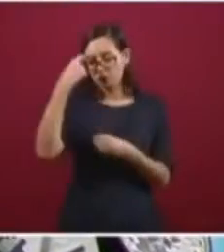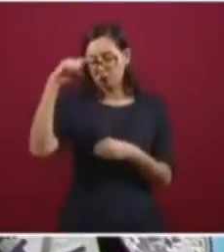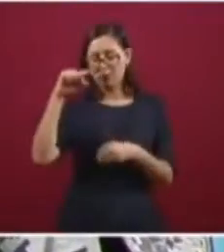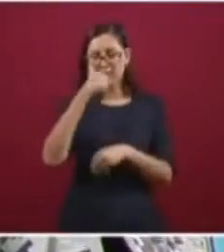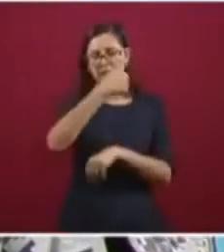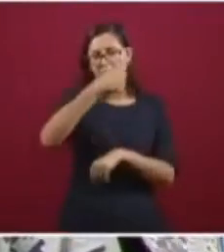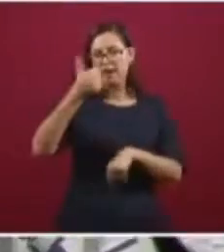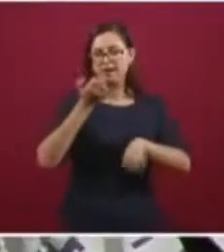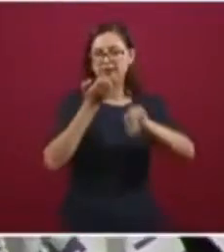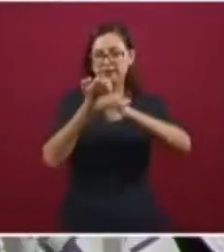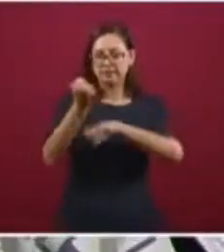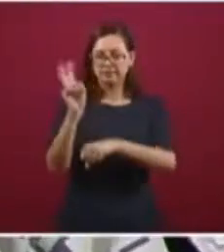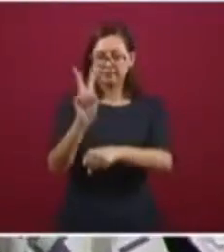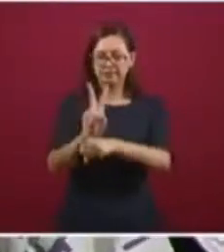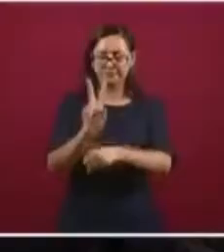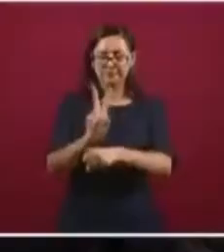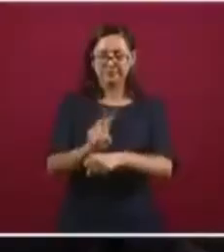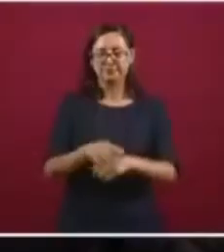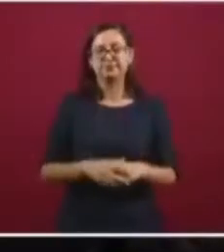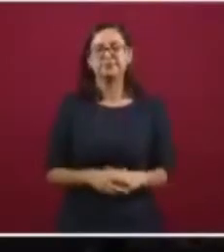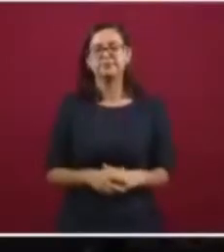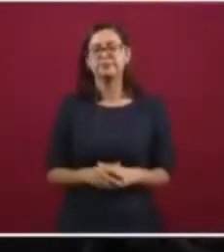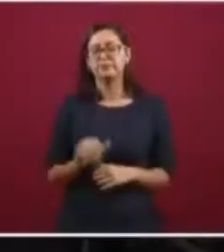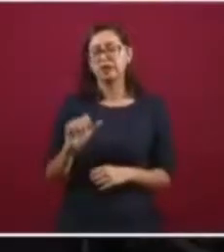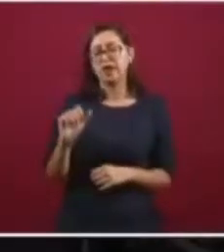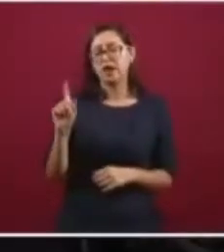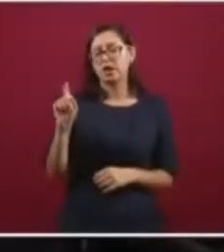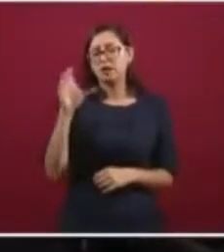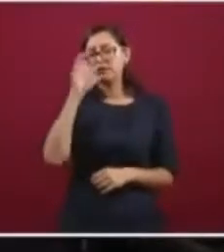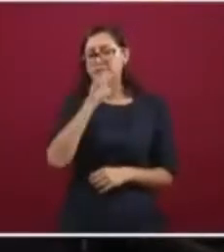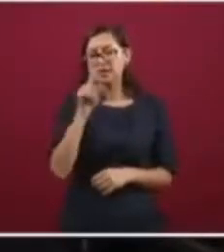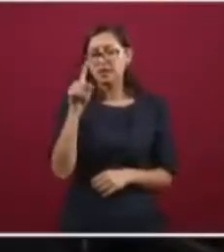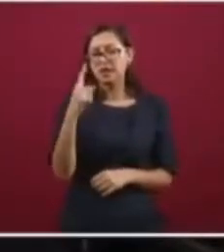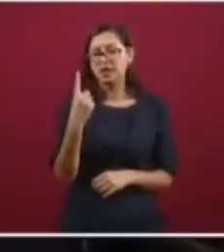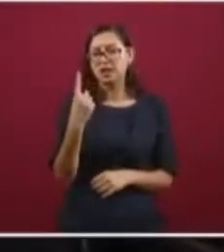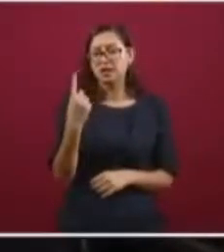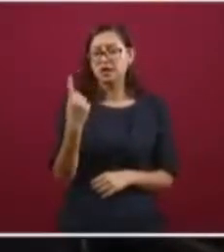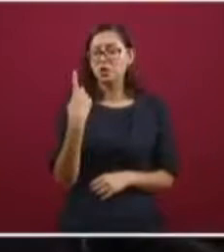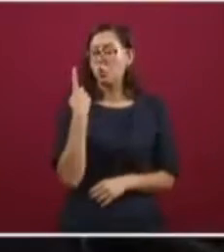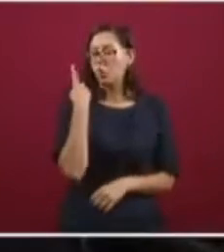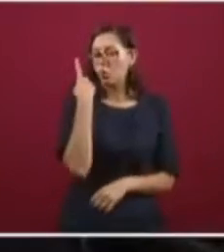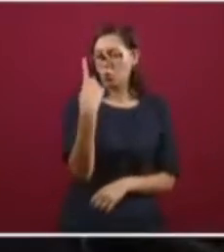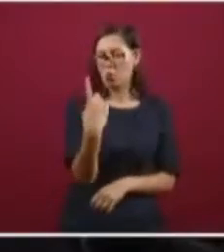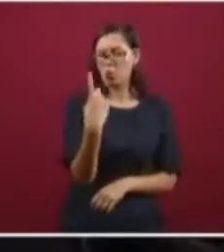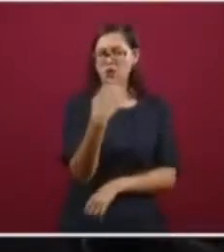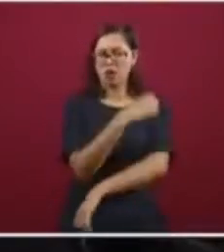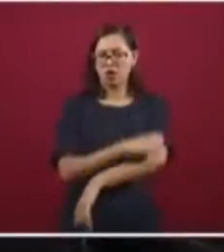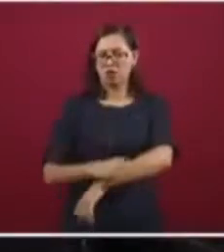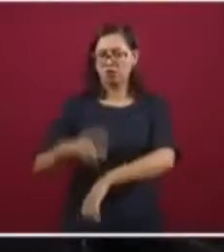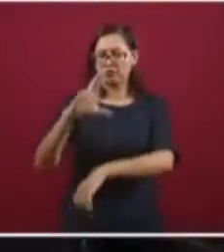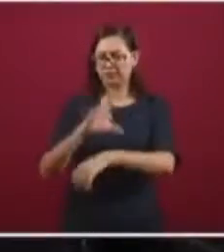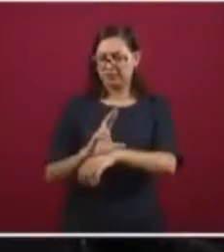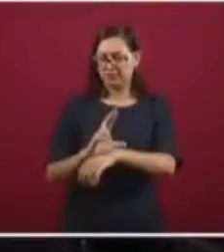En el caso de Aguascalientes con una sola coordinación territorial, perdón regional,